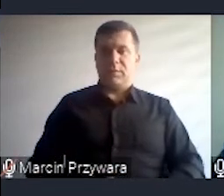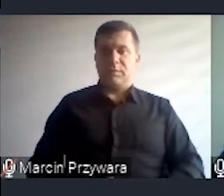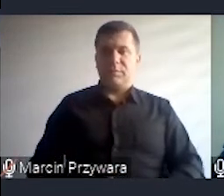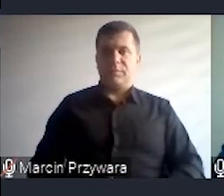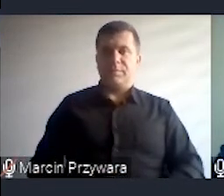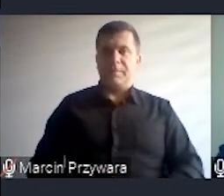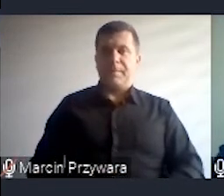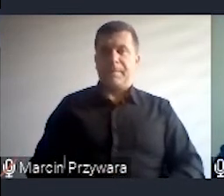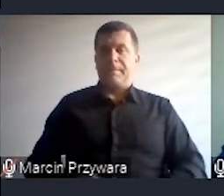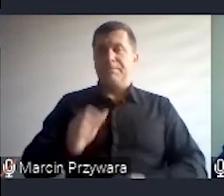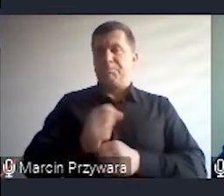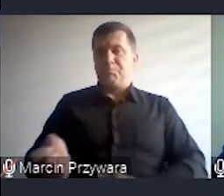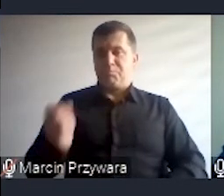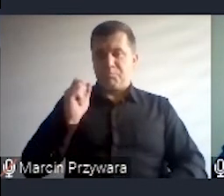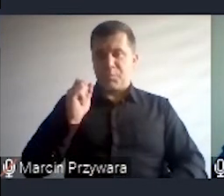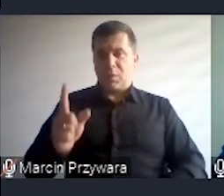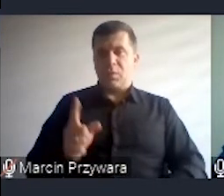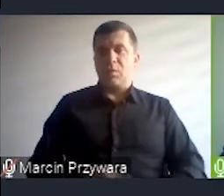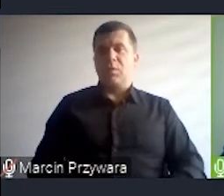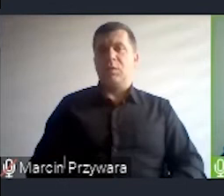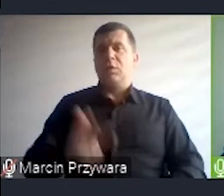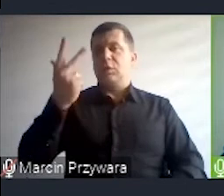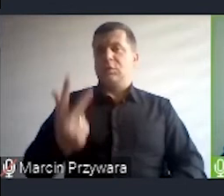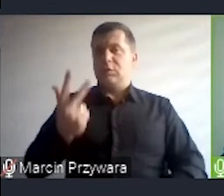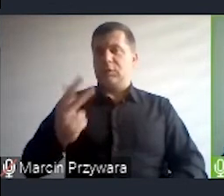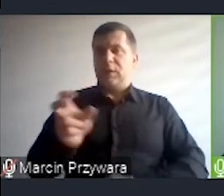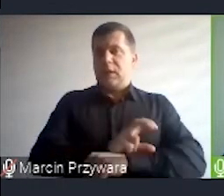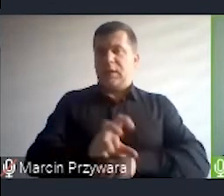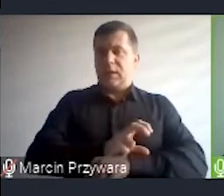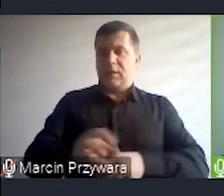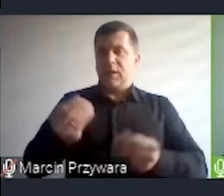I pojawia nam się trzecia technika finansowania.